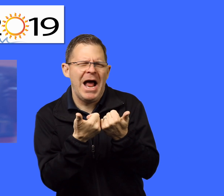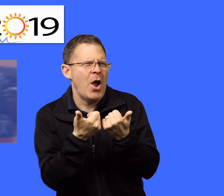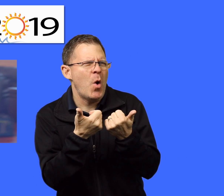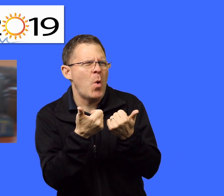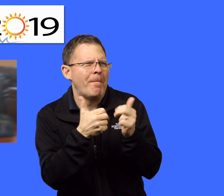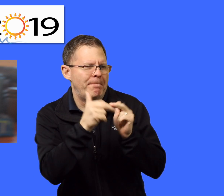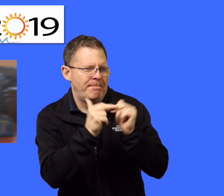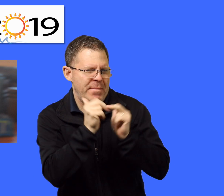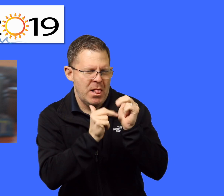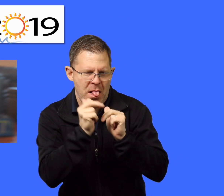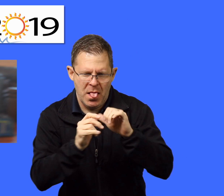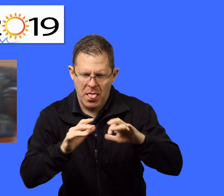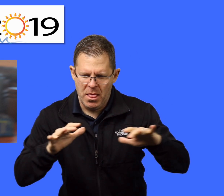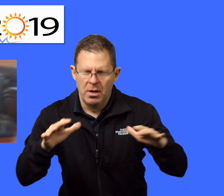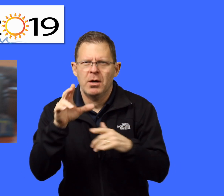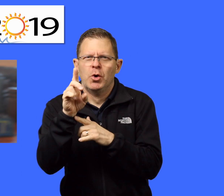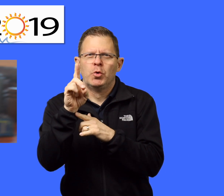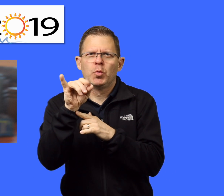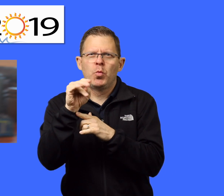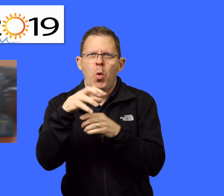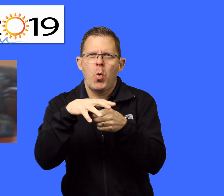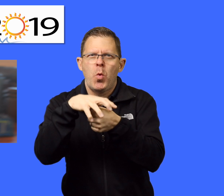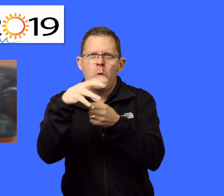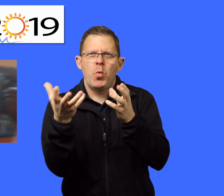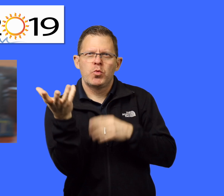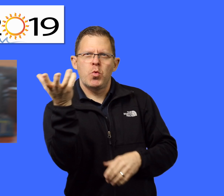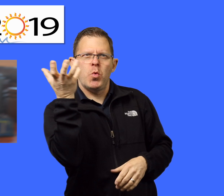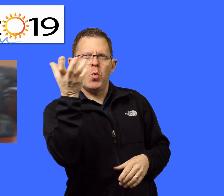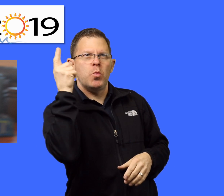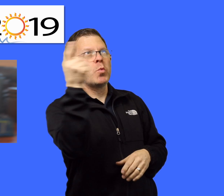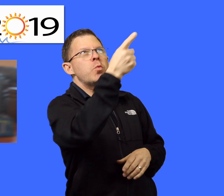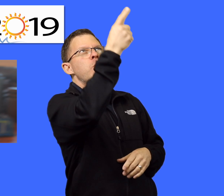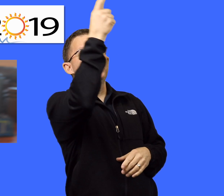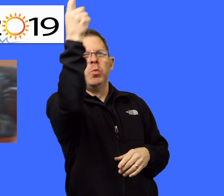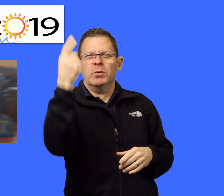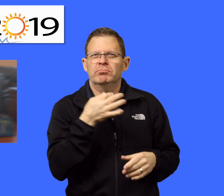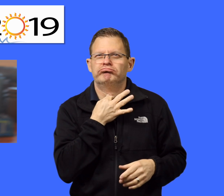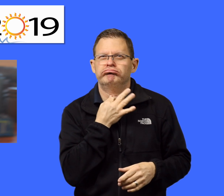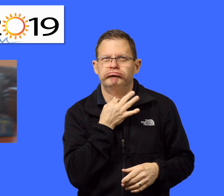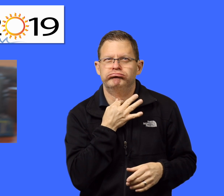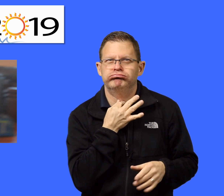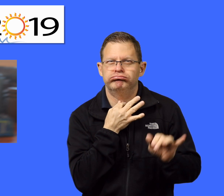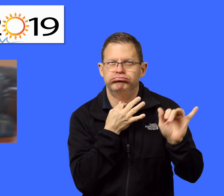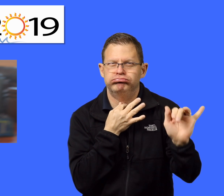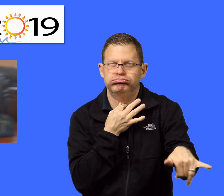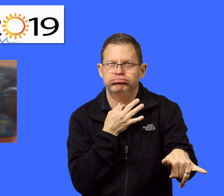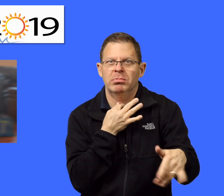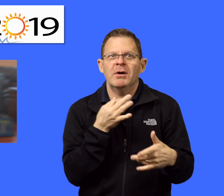Tal vez, ustedes están interesados en cómo construir un helicóptero a control remoto, un dron, y verlo volar. ¿Qué les parece?